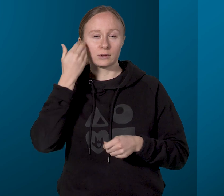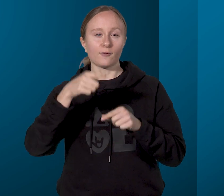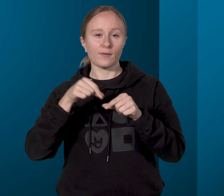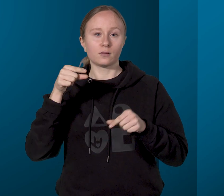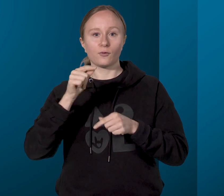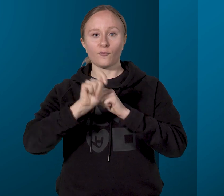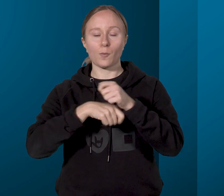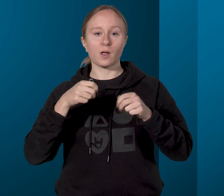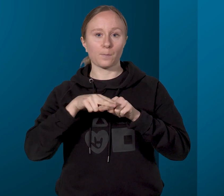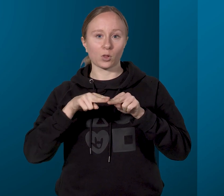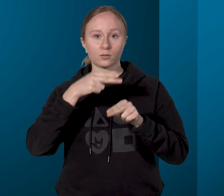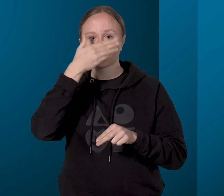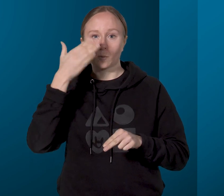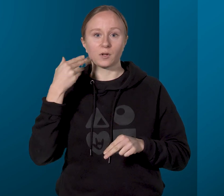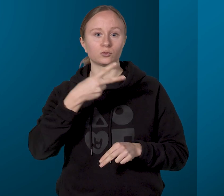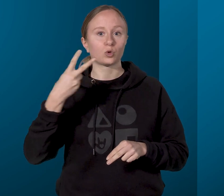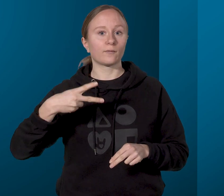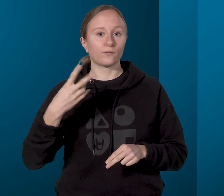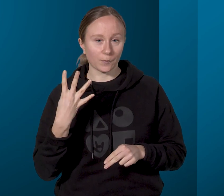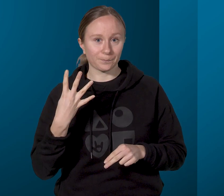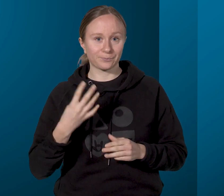som väljs vid förbundsmötet sommaren 2024.